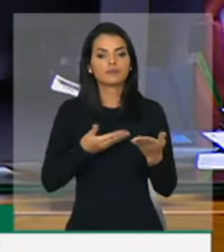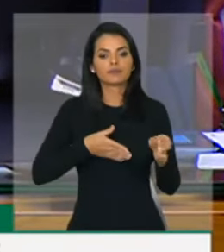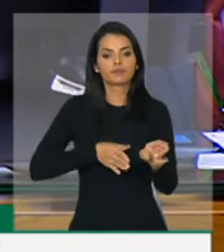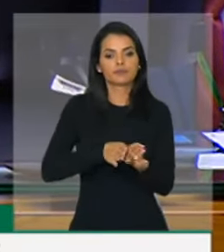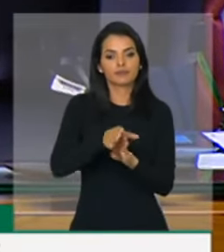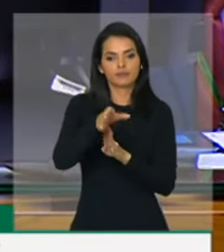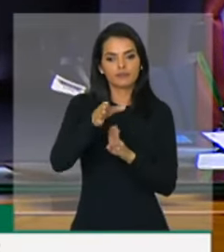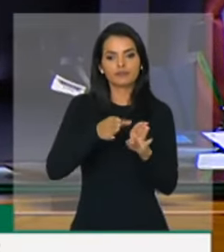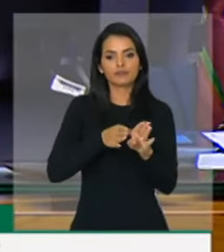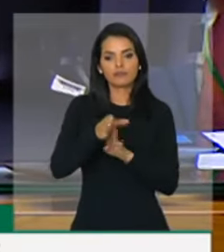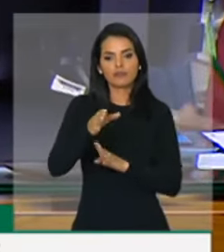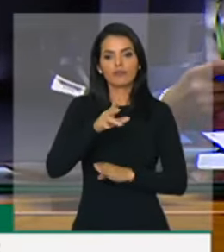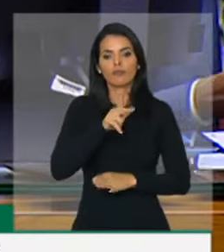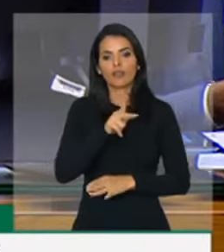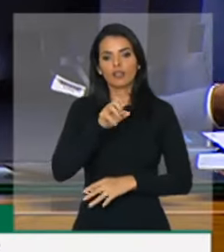ORIENTAÇÃO, COMO ORIENTA O P